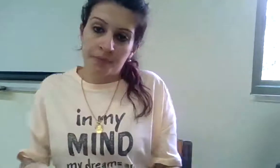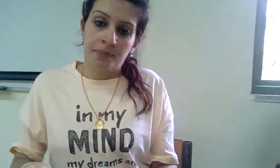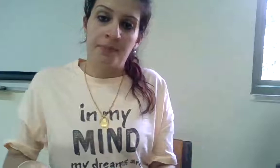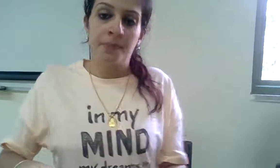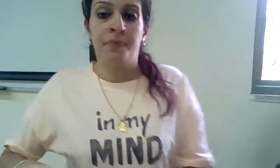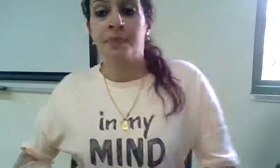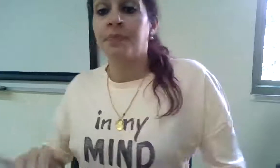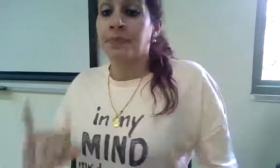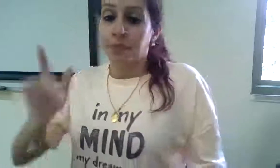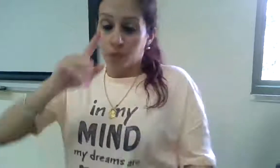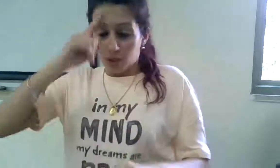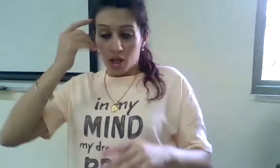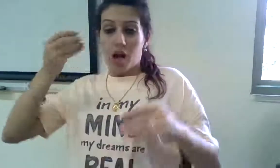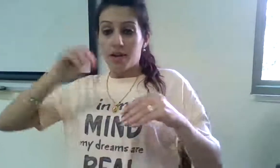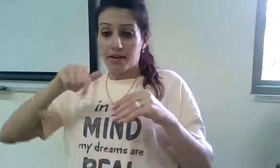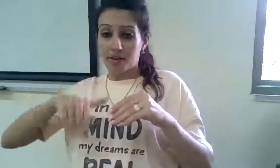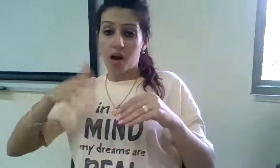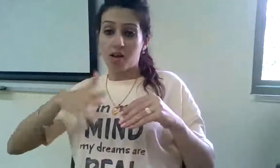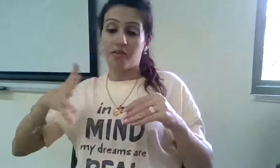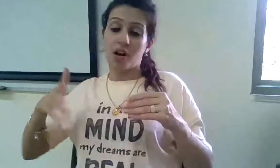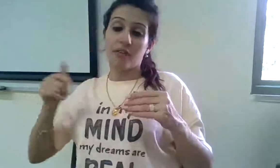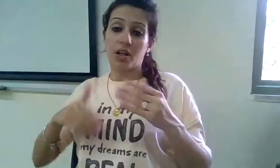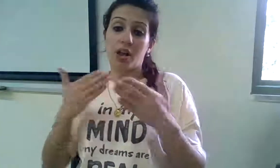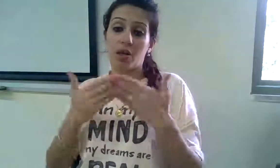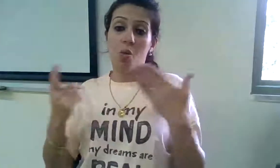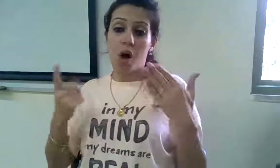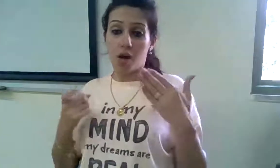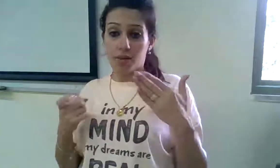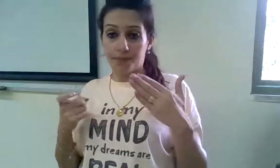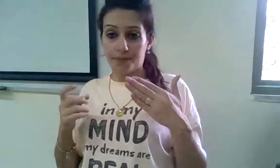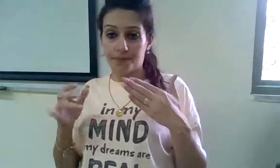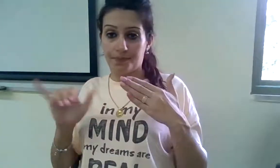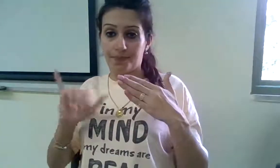ليس مثقلا بالمصادر, حيث ما عليك سوى تعلم بعض الحيل